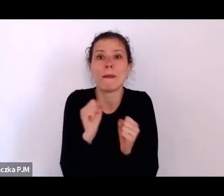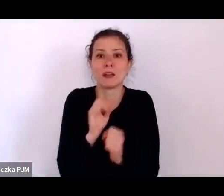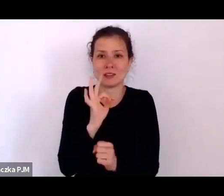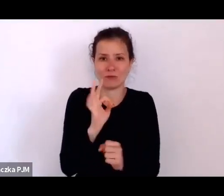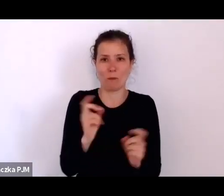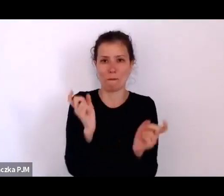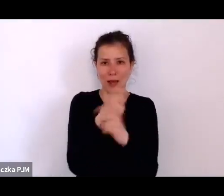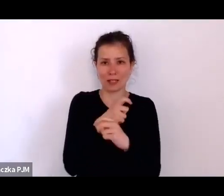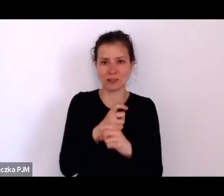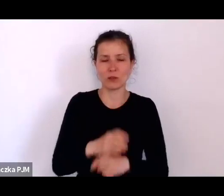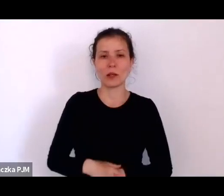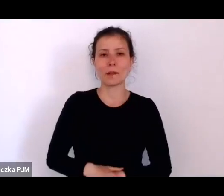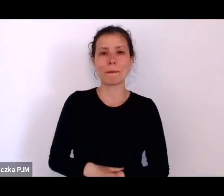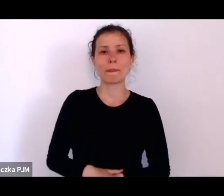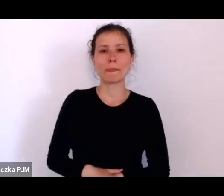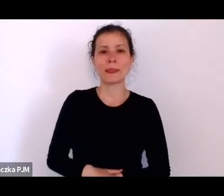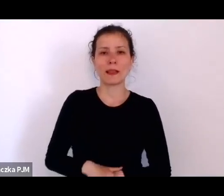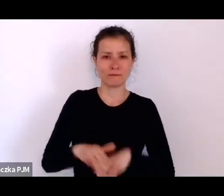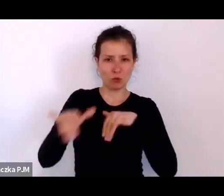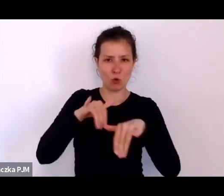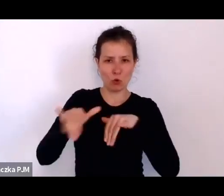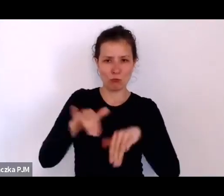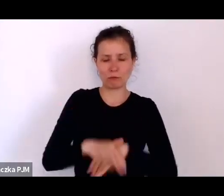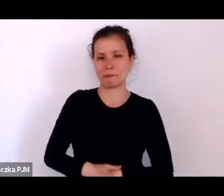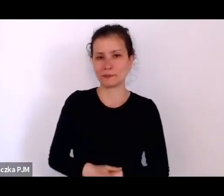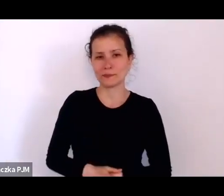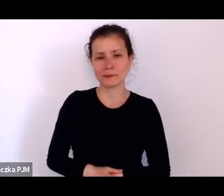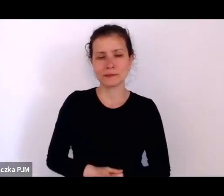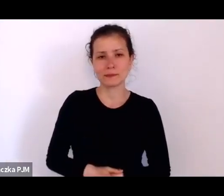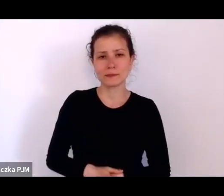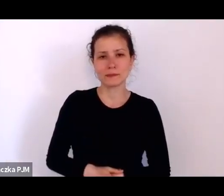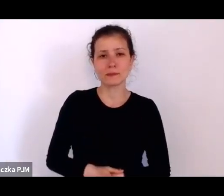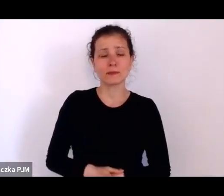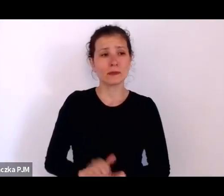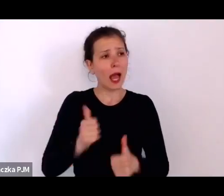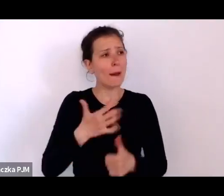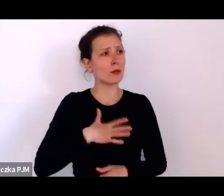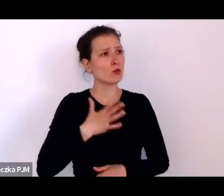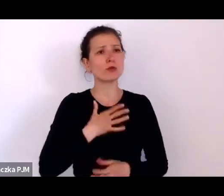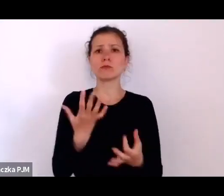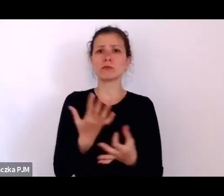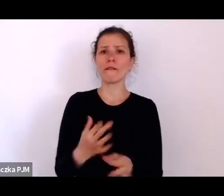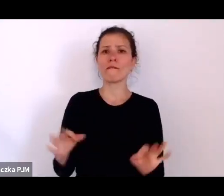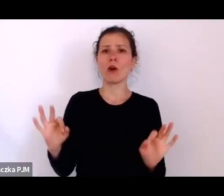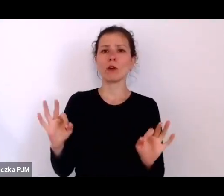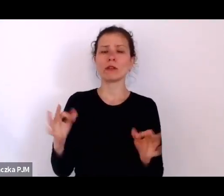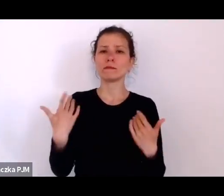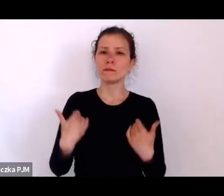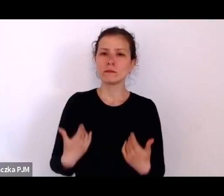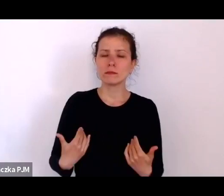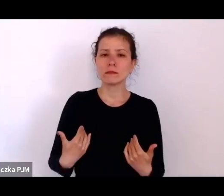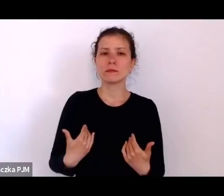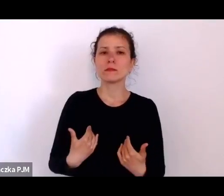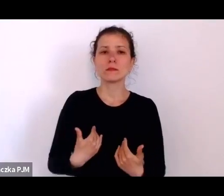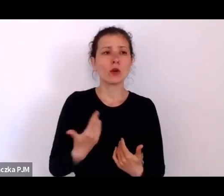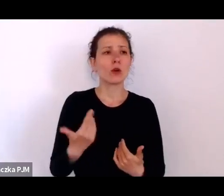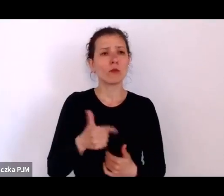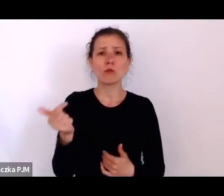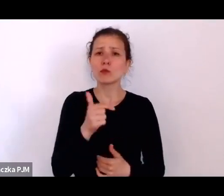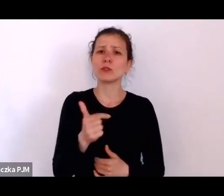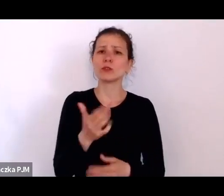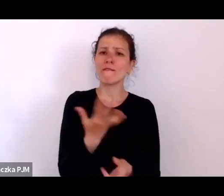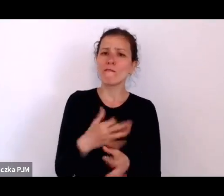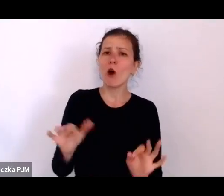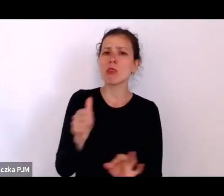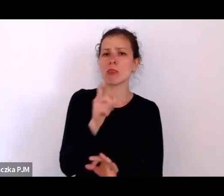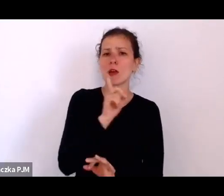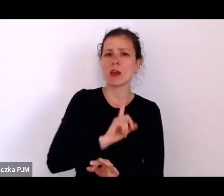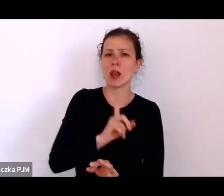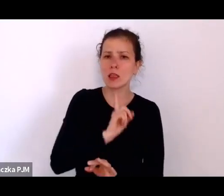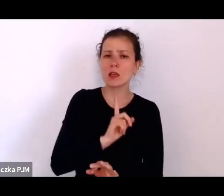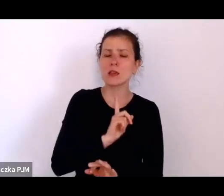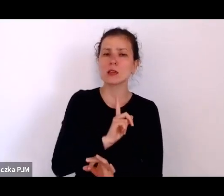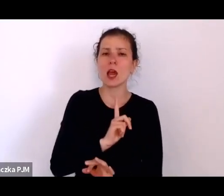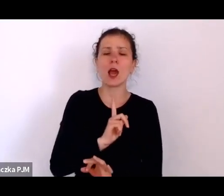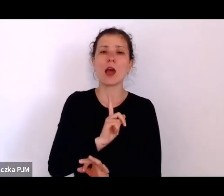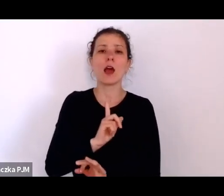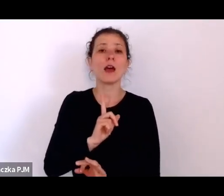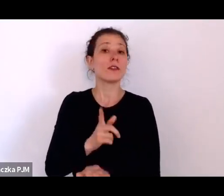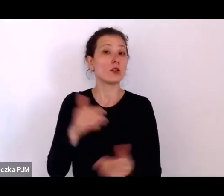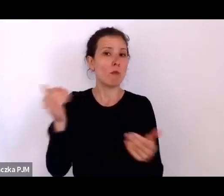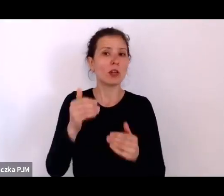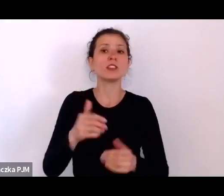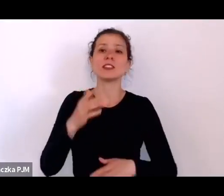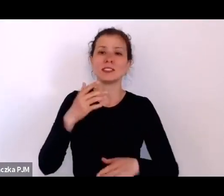Żeby odczuwać wolność, trzeba mieć wolność religii, wolność słowa i ostatni